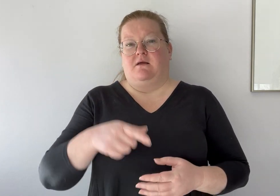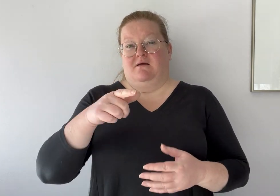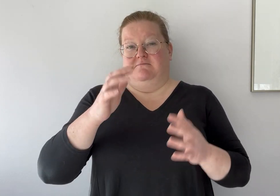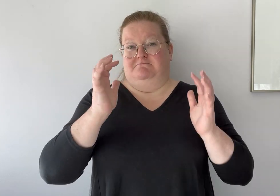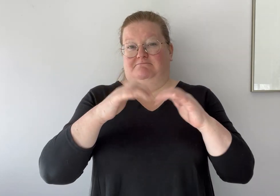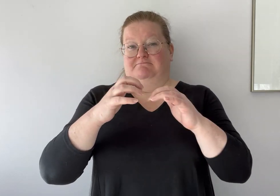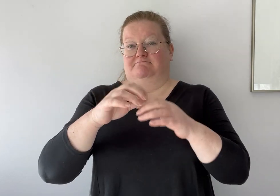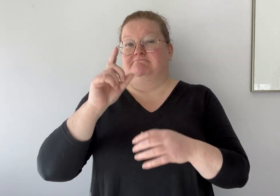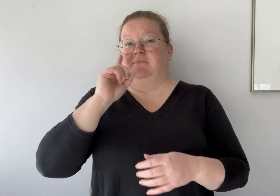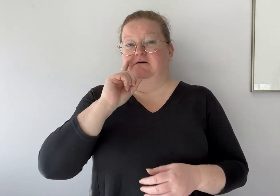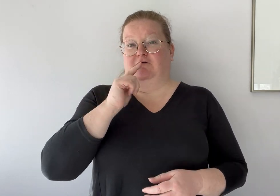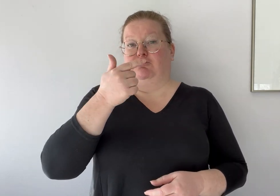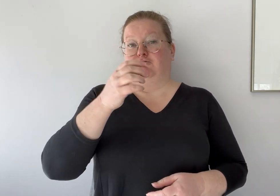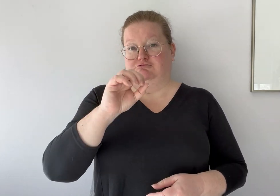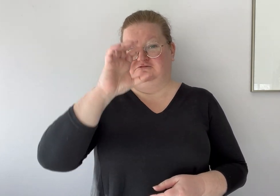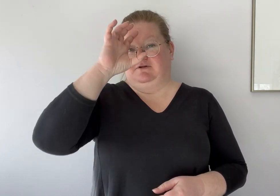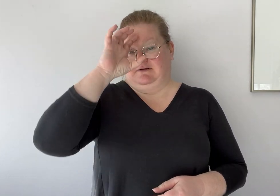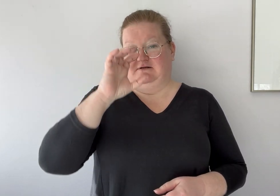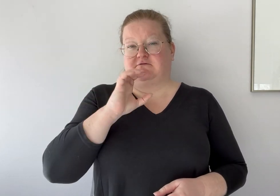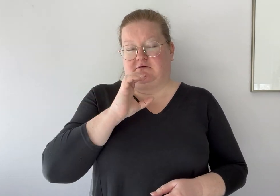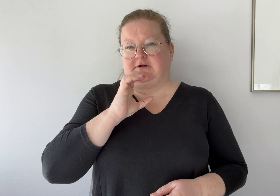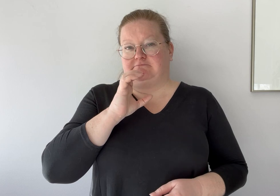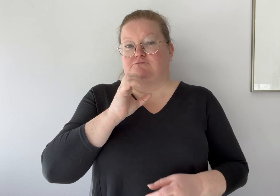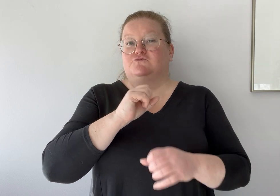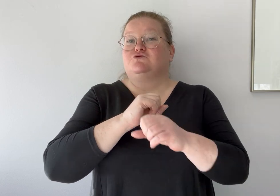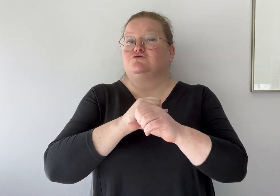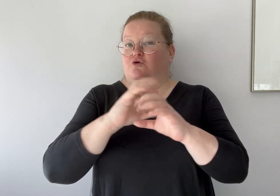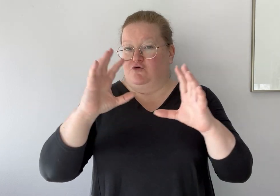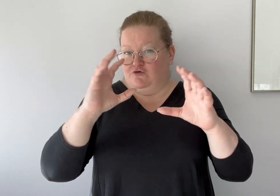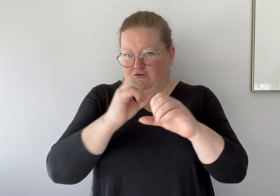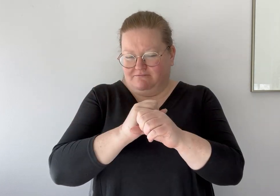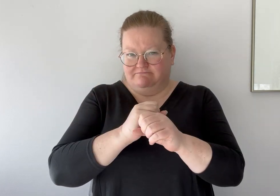Ryhmä kokoontuu torstai-iltaisin Zoomissa.